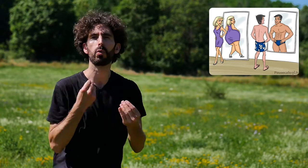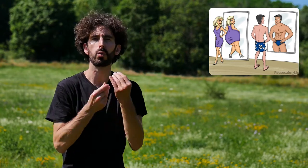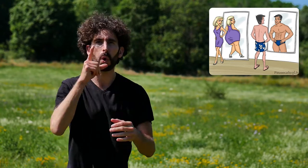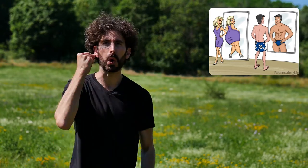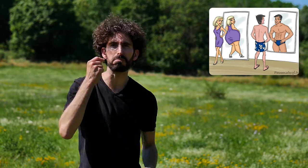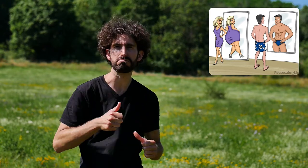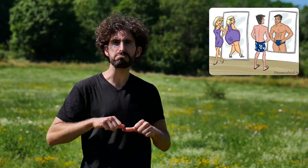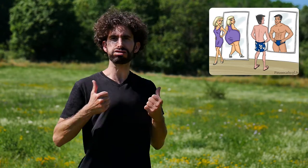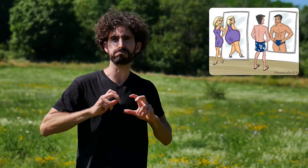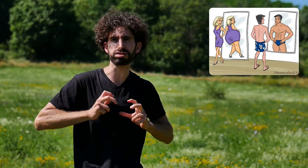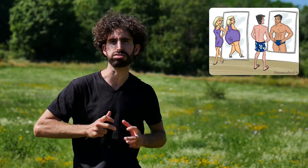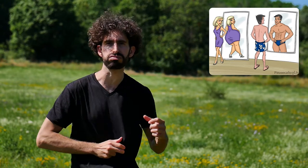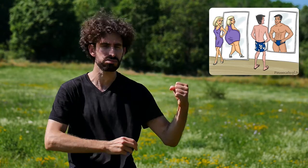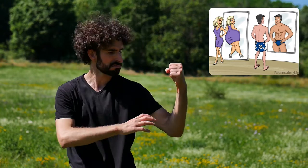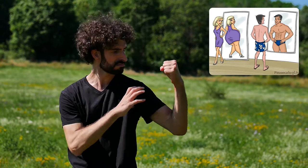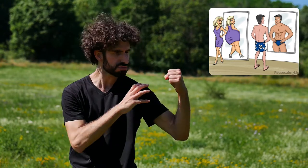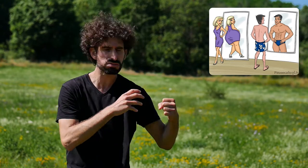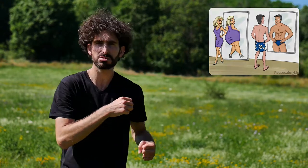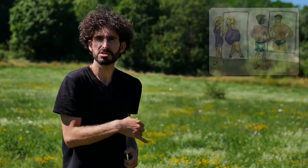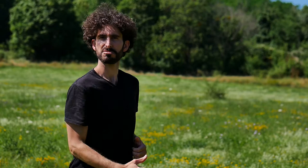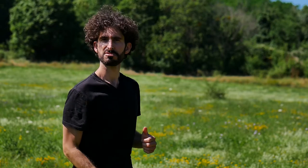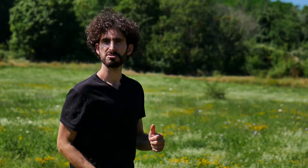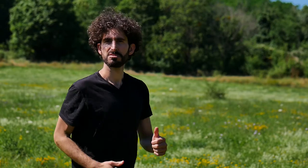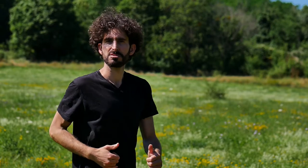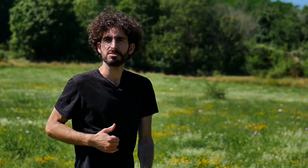Tandis que l'homme doit être musclé et viril.